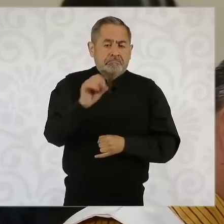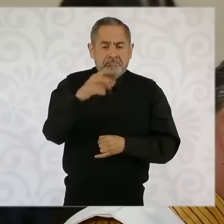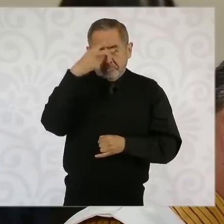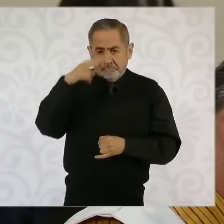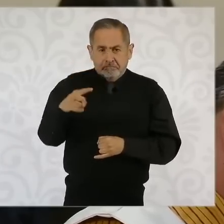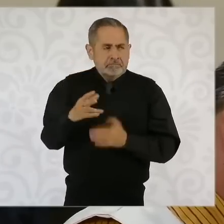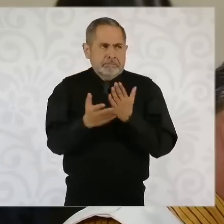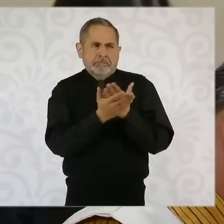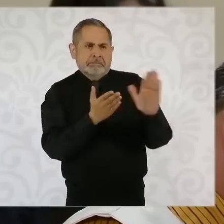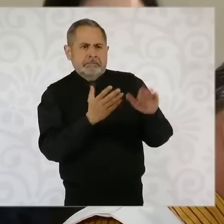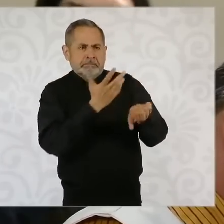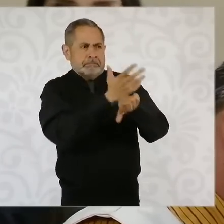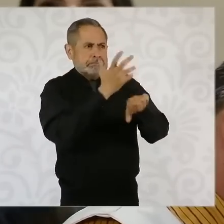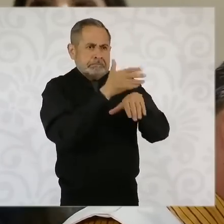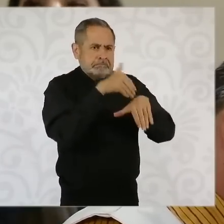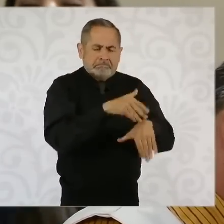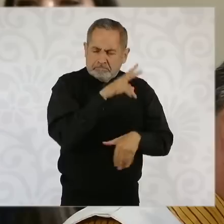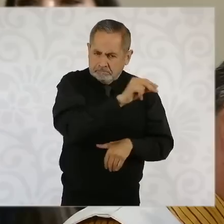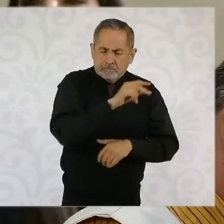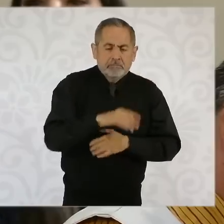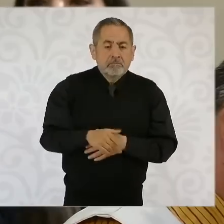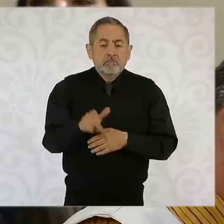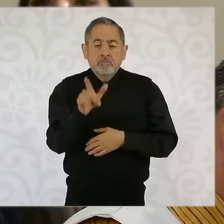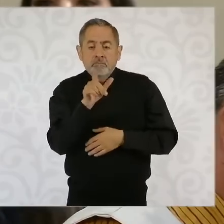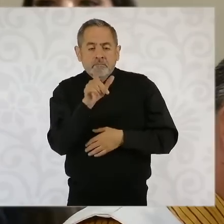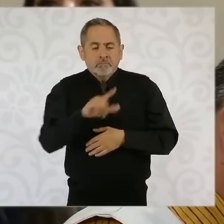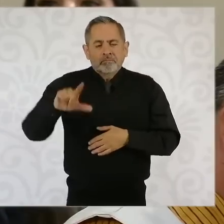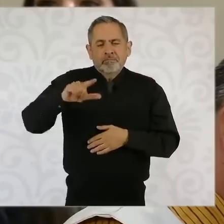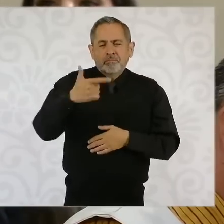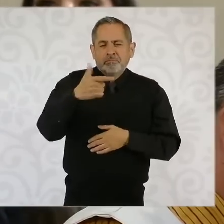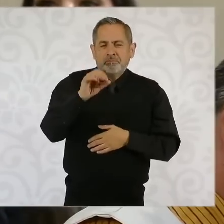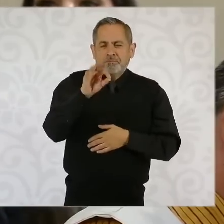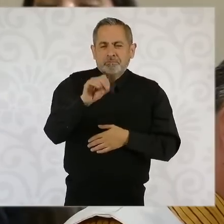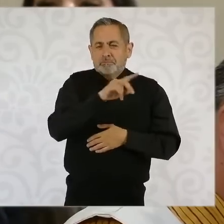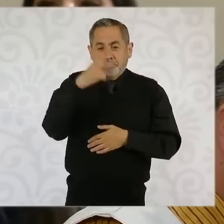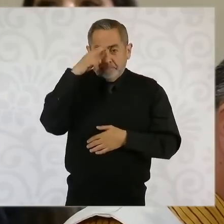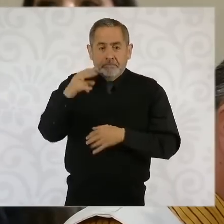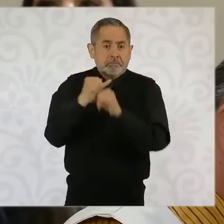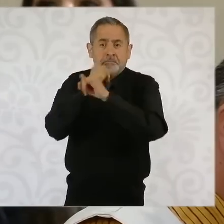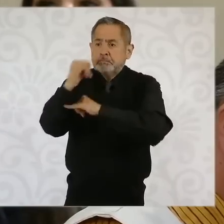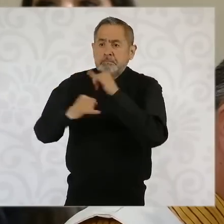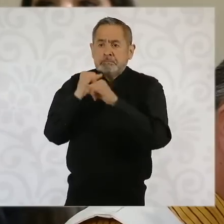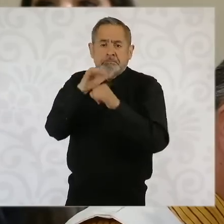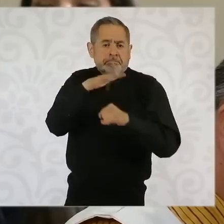Estados Unidos el golfo de México es un cuerpo de agua internacional y la autoridad de Estados